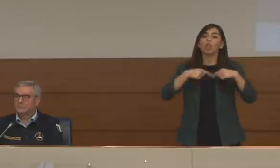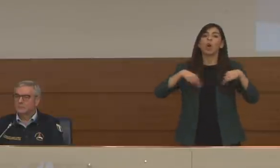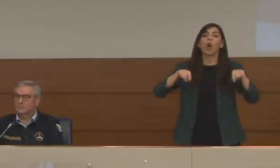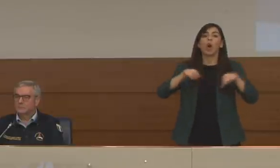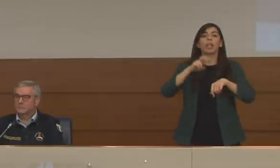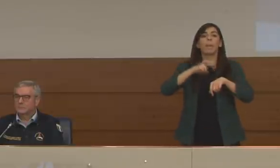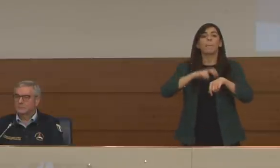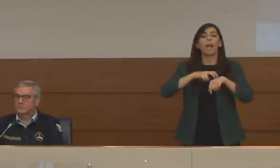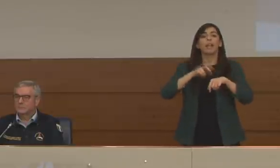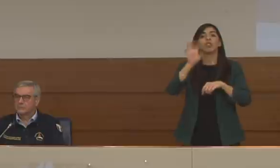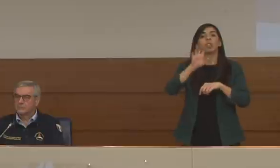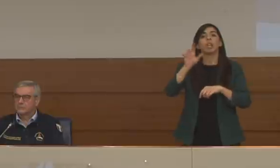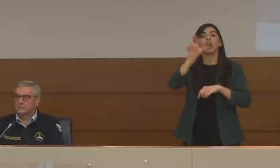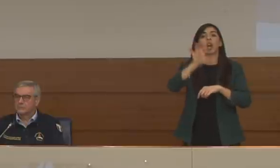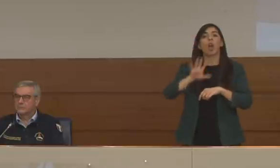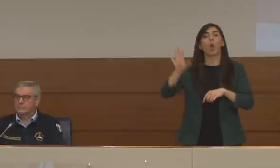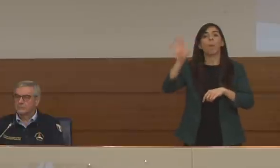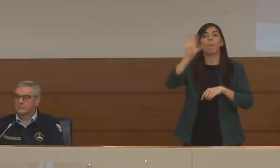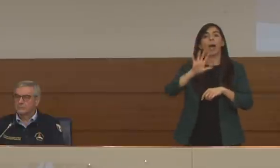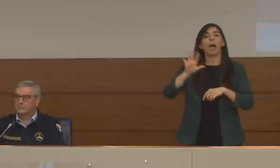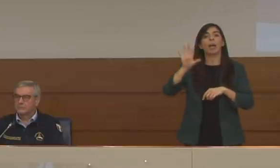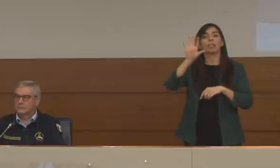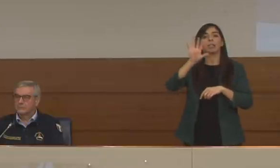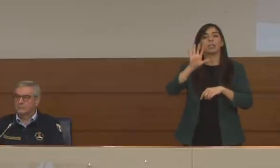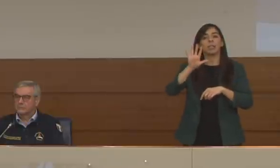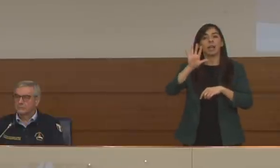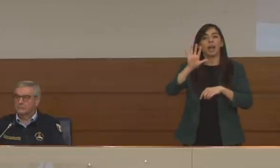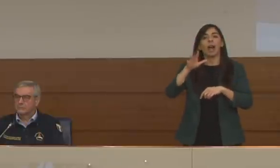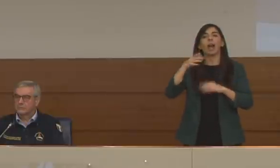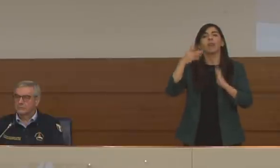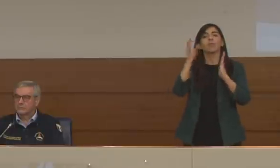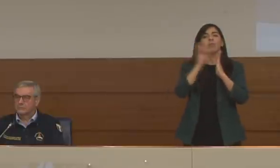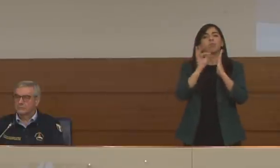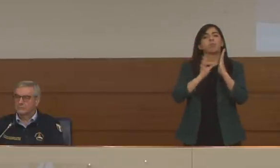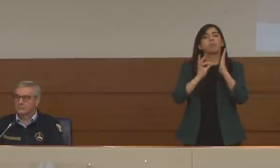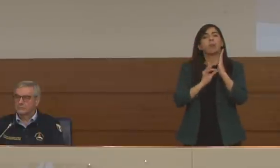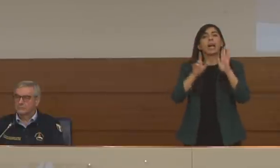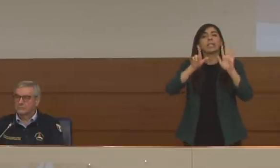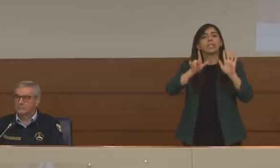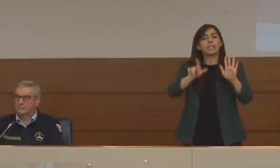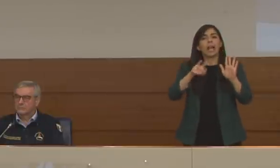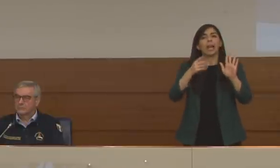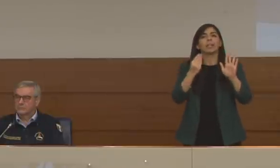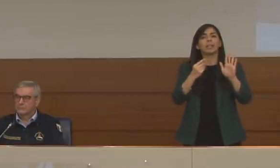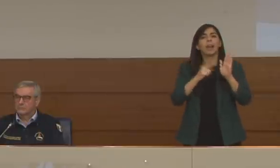ha steso di fatto in sette punti un'analisi di quelli che secondo loro